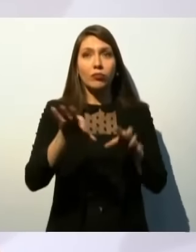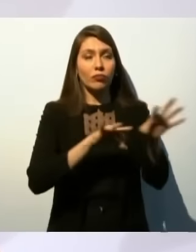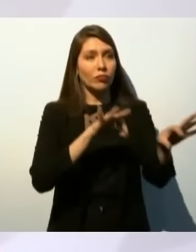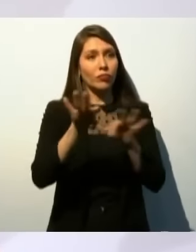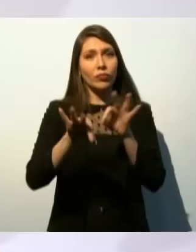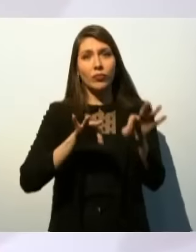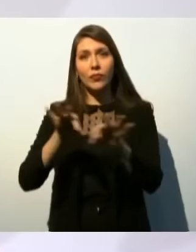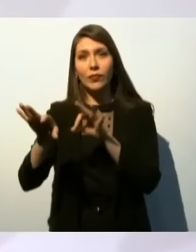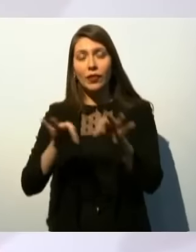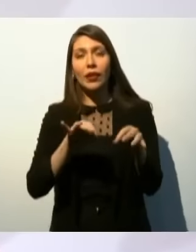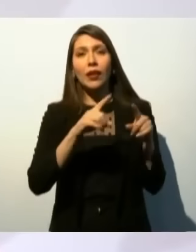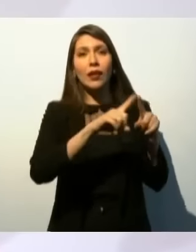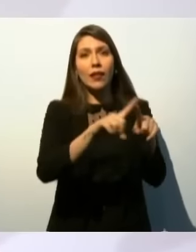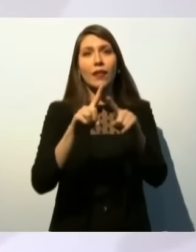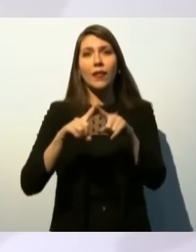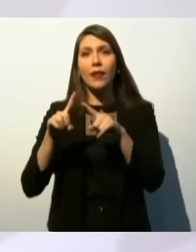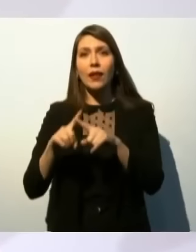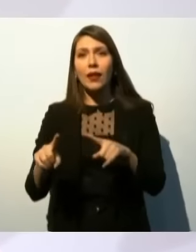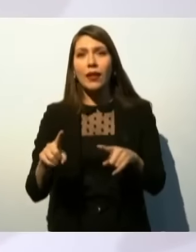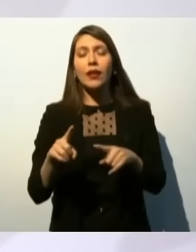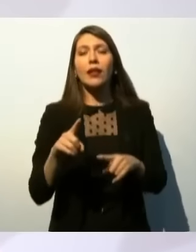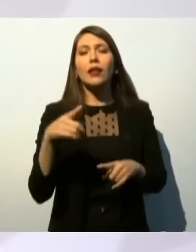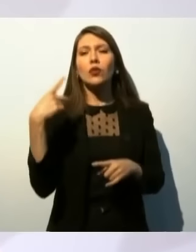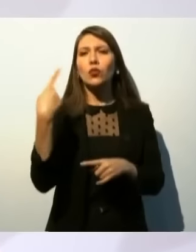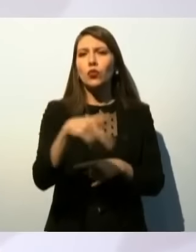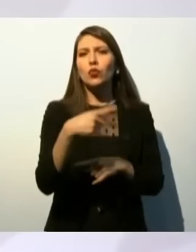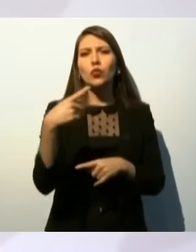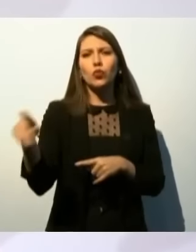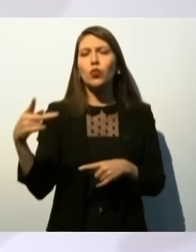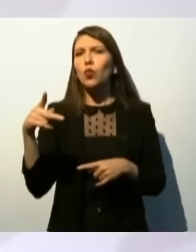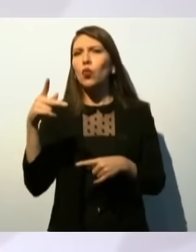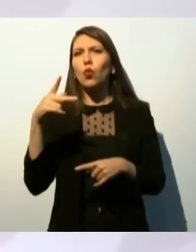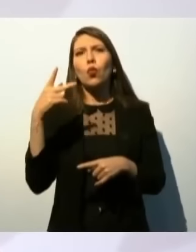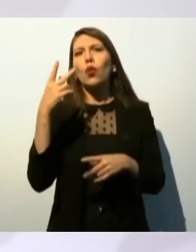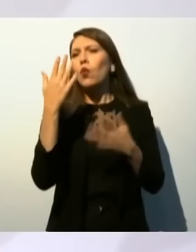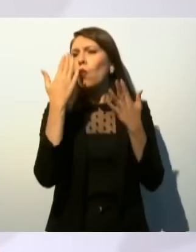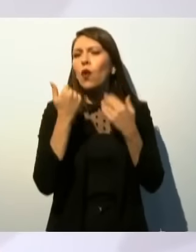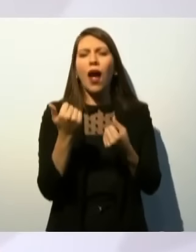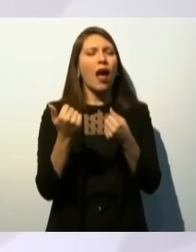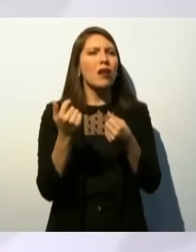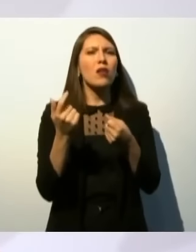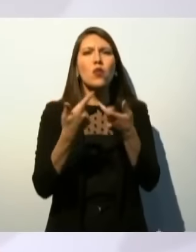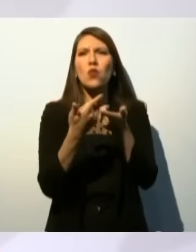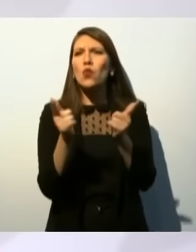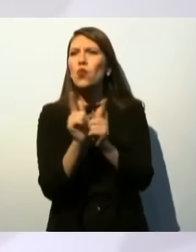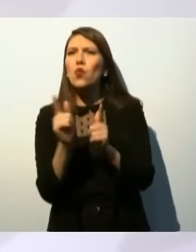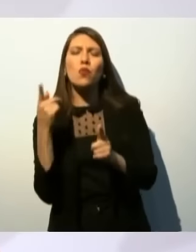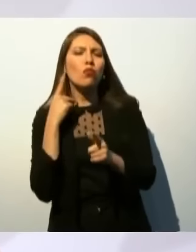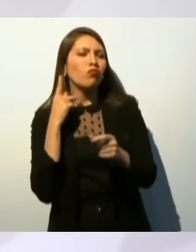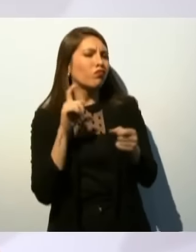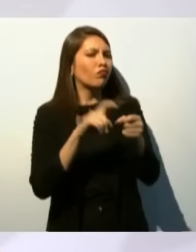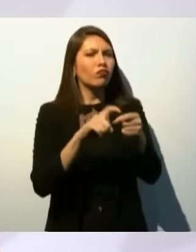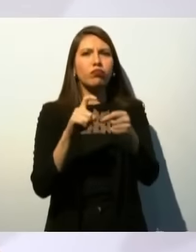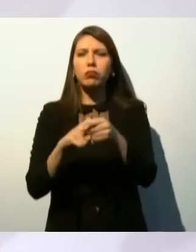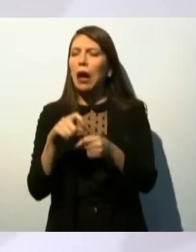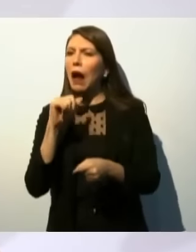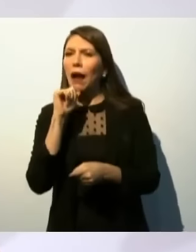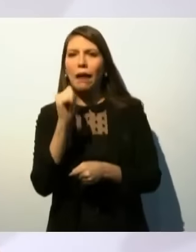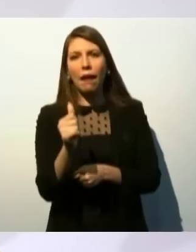independiente es decir sin ningún partido político y que son 15 presidentes municipales